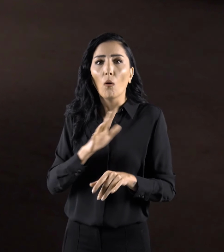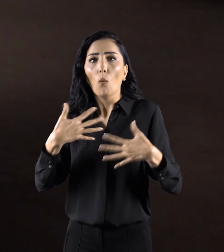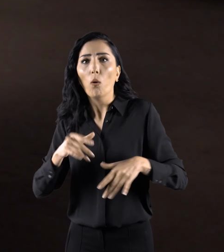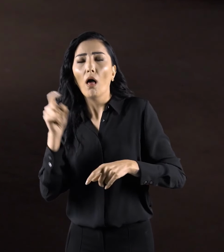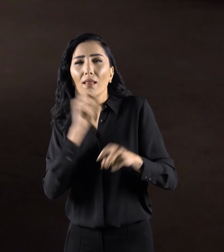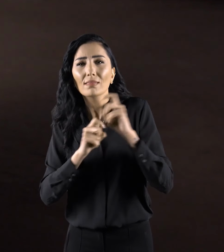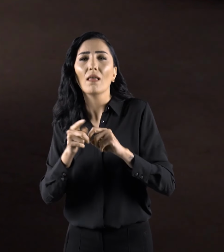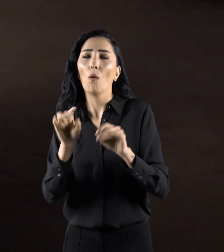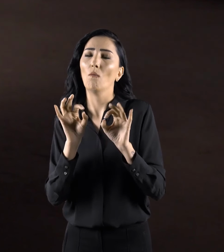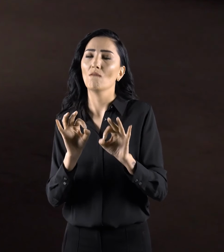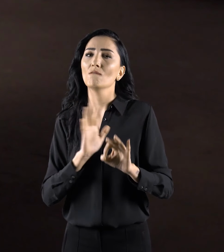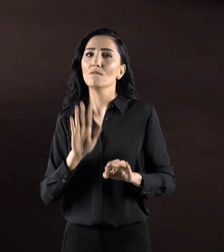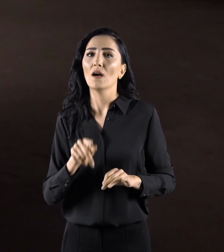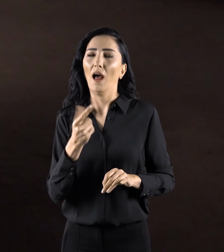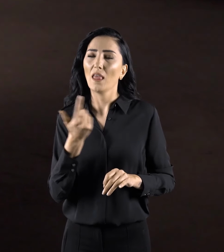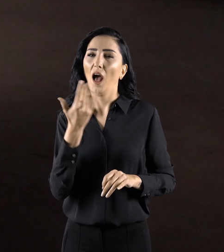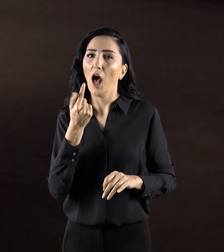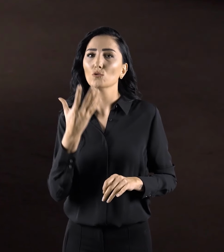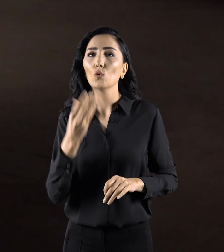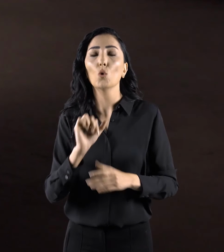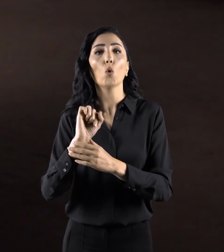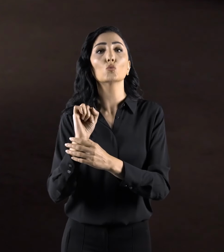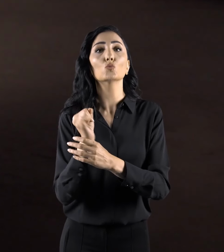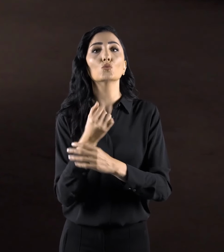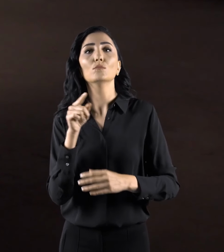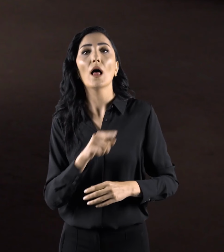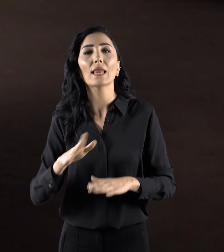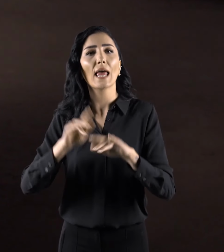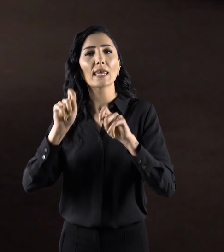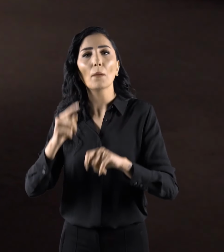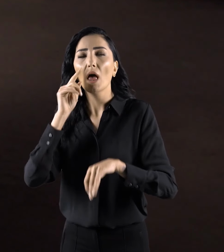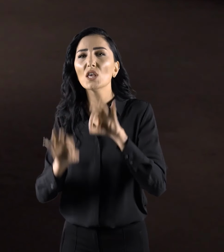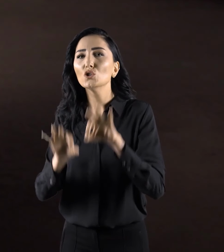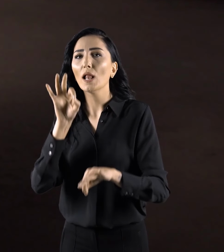Uzmanların yaptıkları incelemeler ve sel haritaları ile beraber